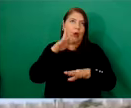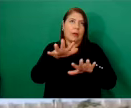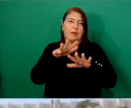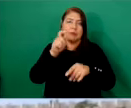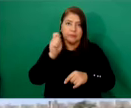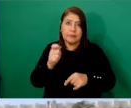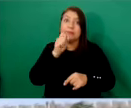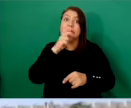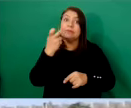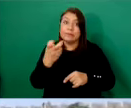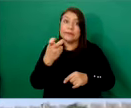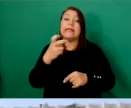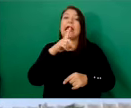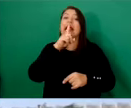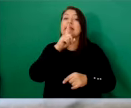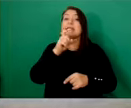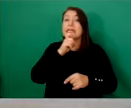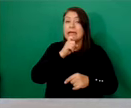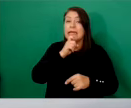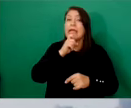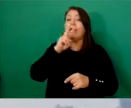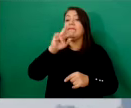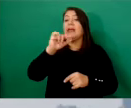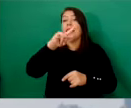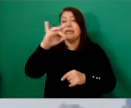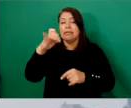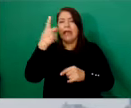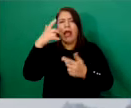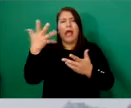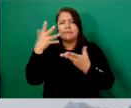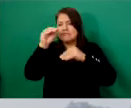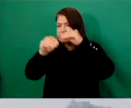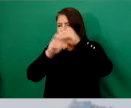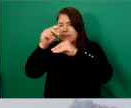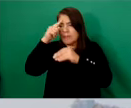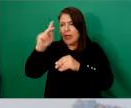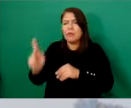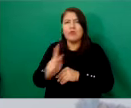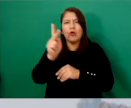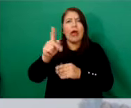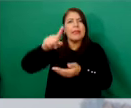Por ese motivo se creó este espacio Katara Village, un pequeño pueblo creado dentro